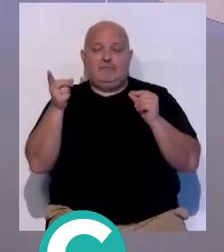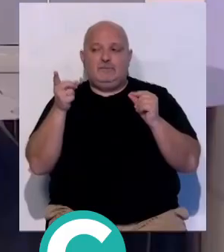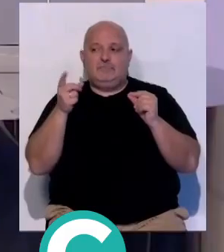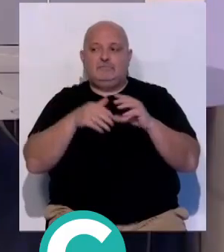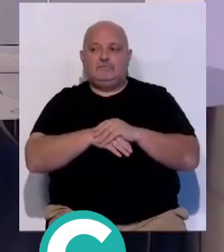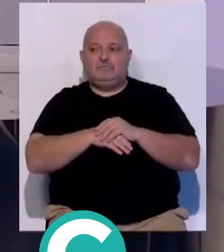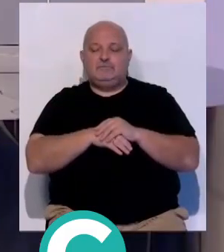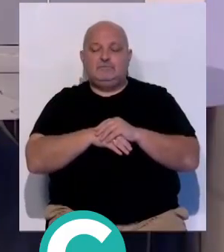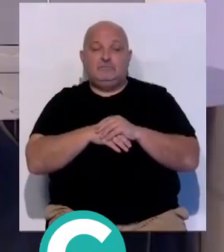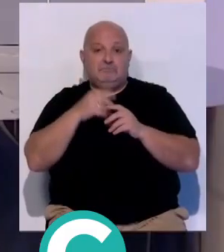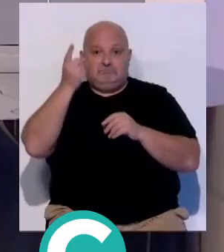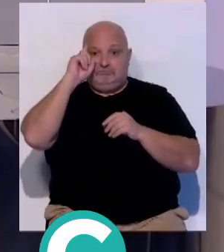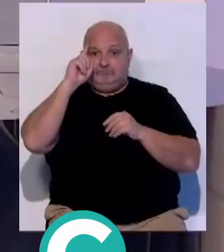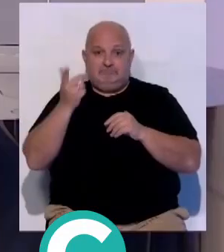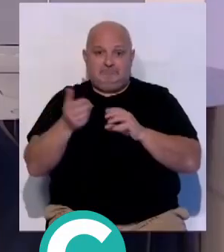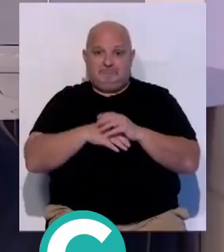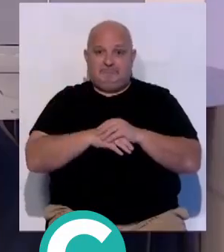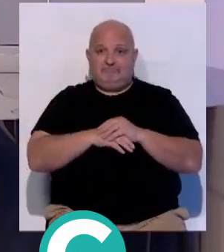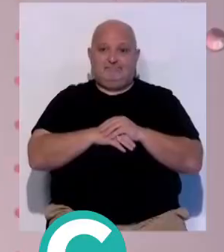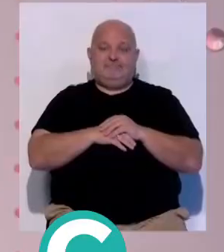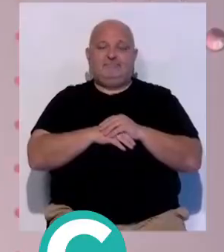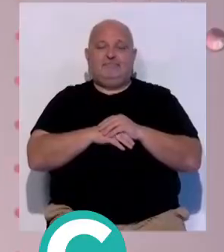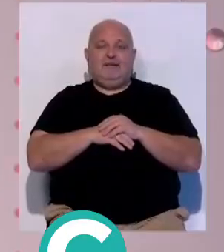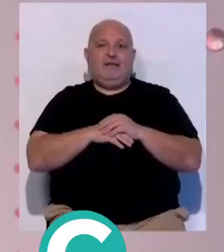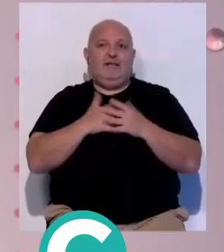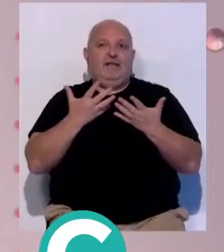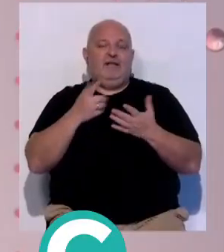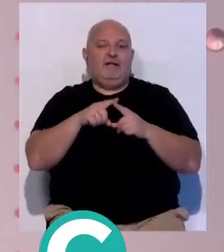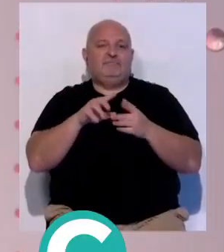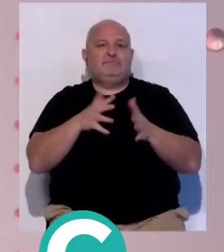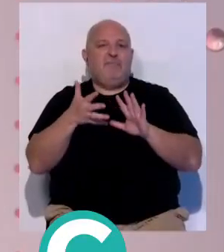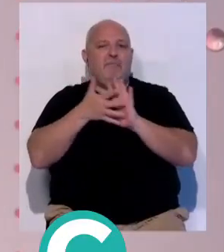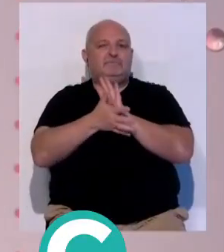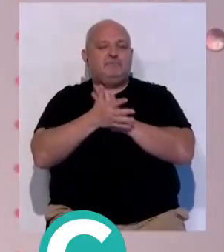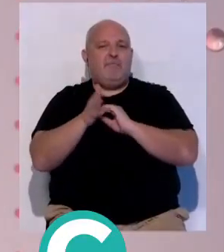lo sabés claro es lo que es lo que sucede como también explicabas en la presentación Cuando